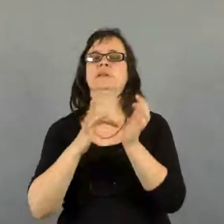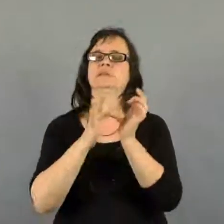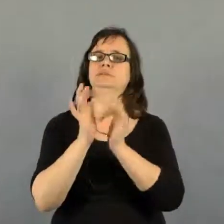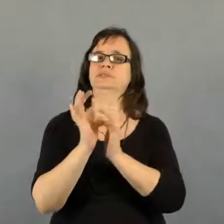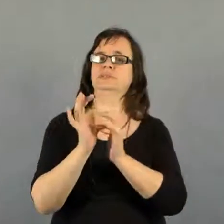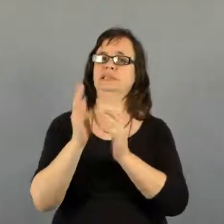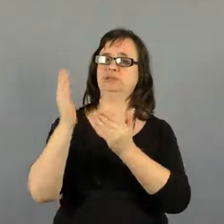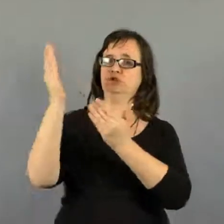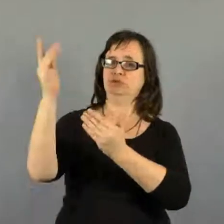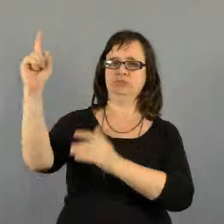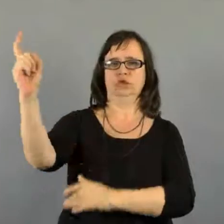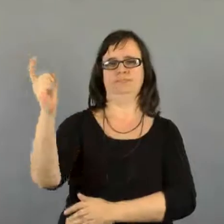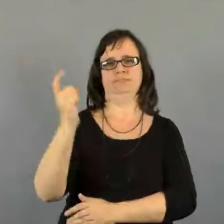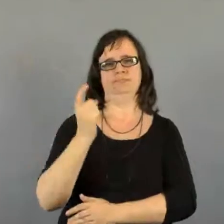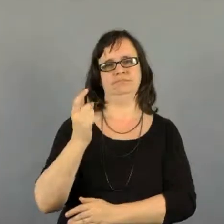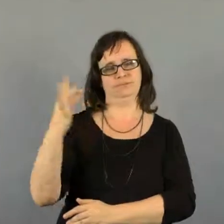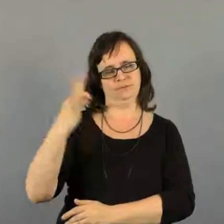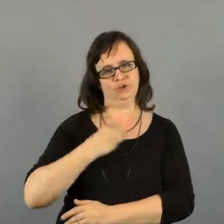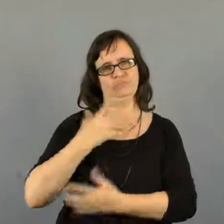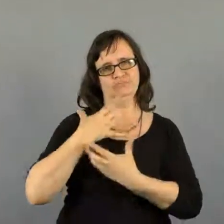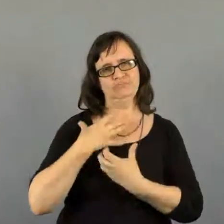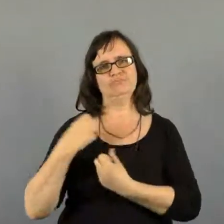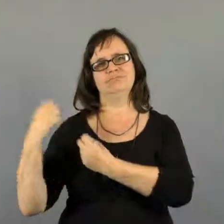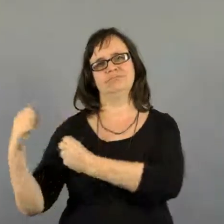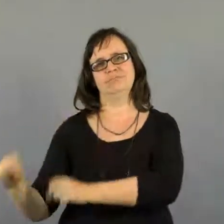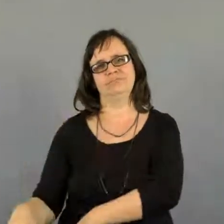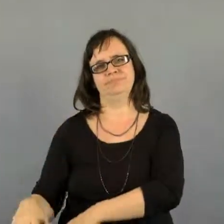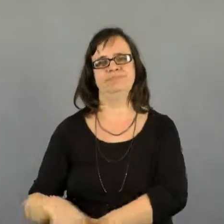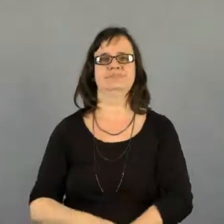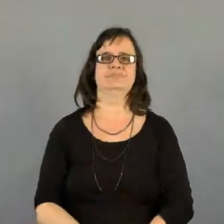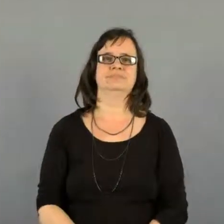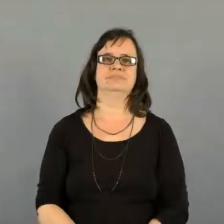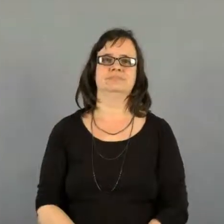Jesus Christus kommt und nimmt meine Last